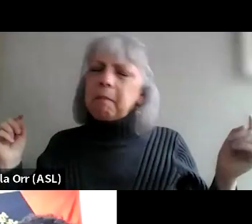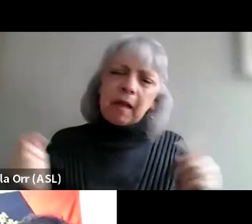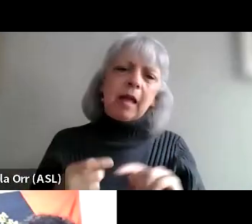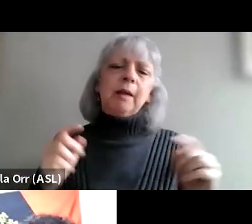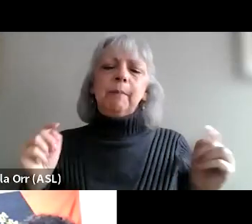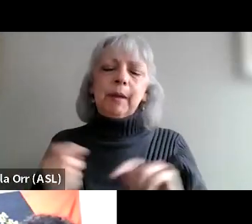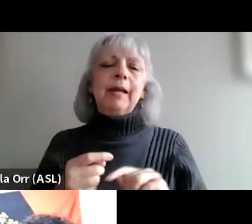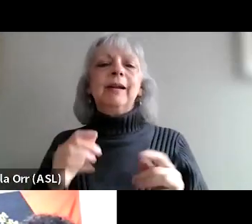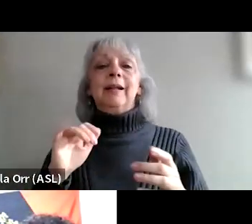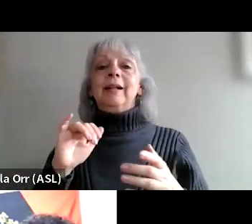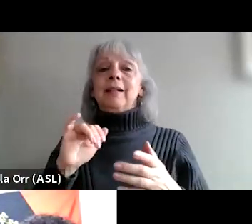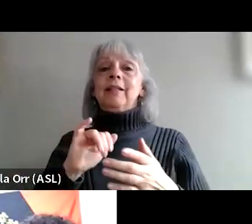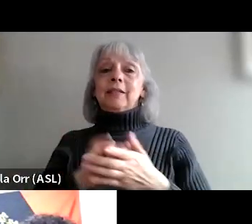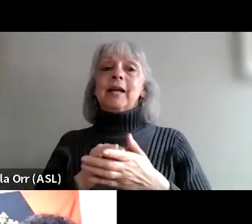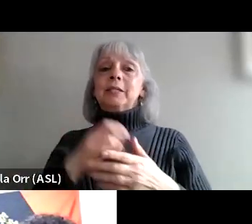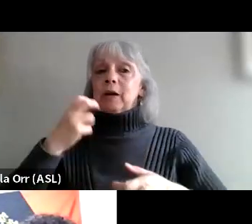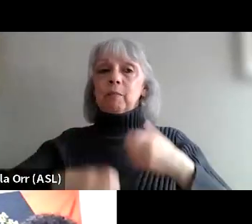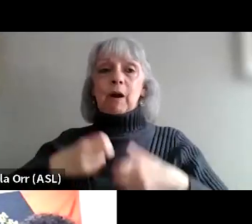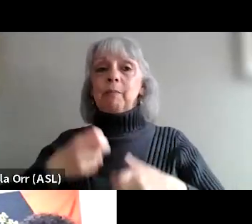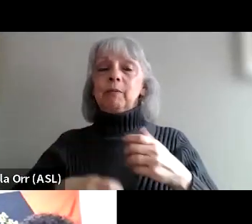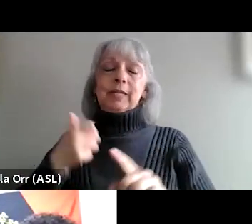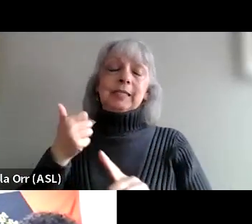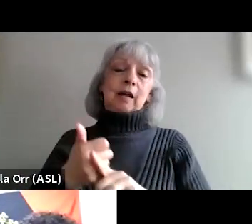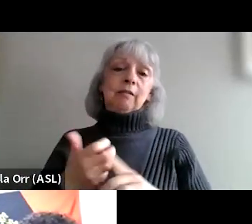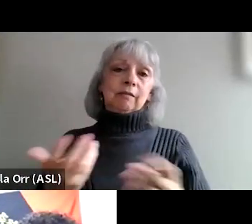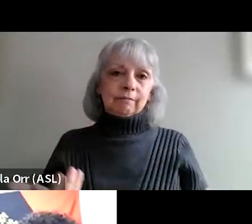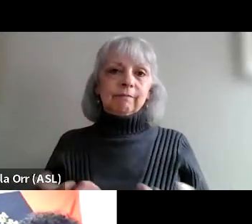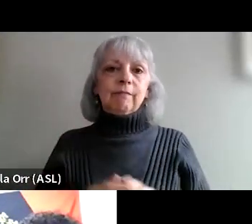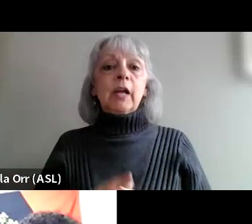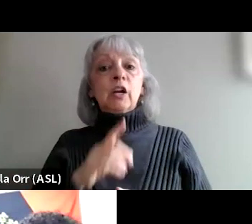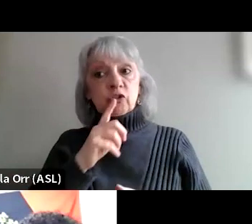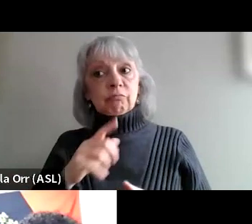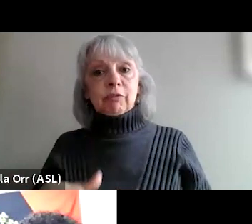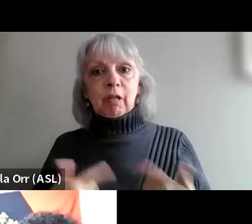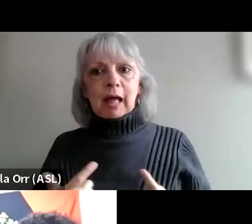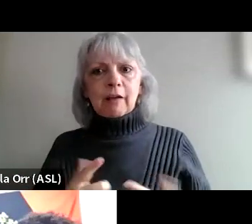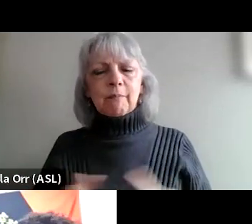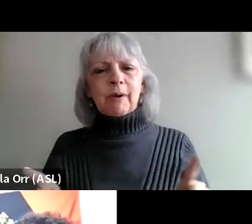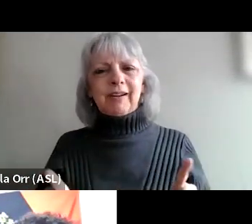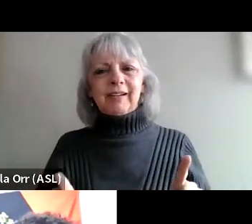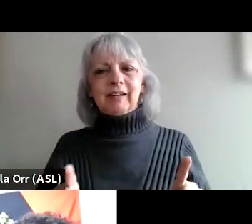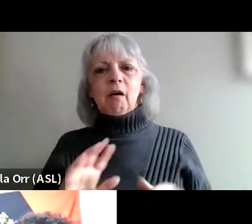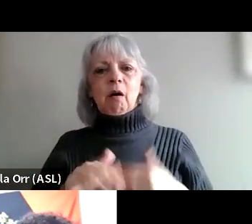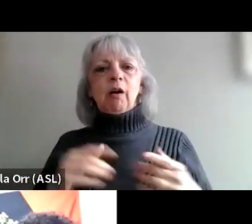Y eso es un problema en sí. Están vivos y eso es lo más importante, pero todo ese daño podría haberse evitado